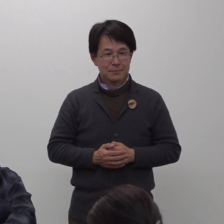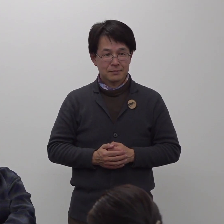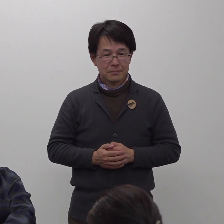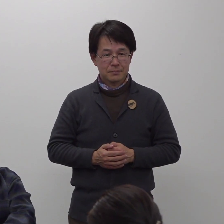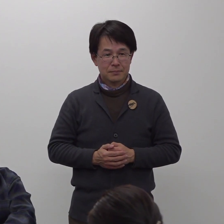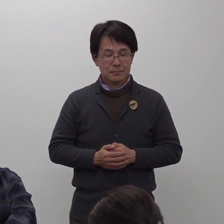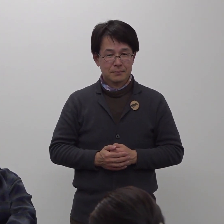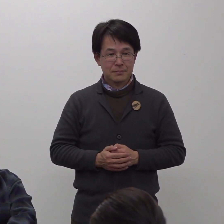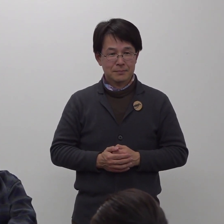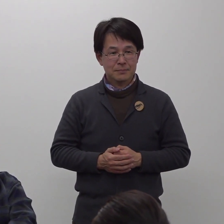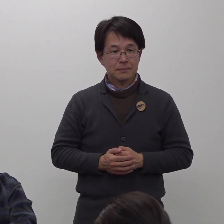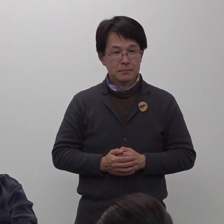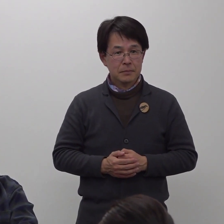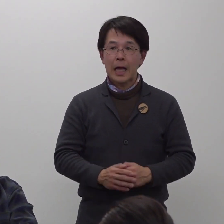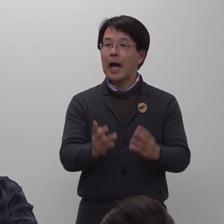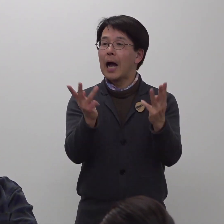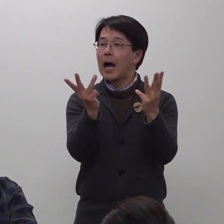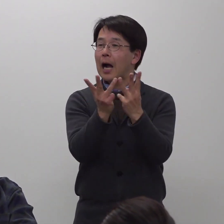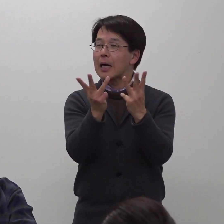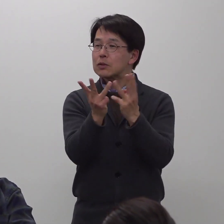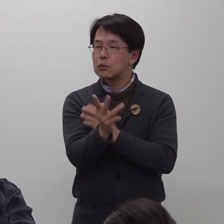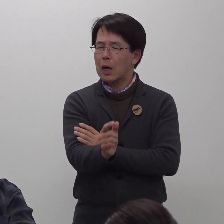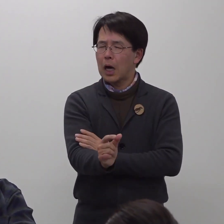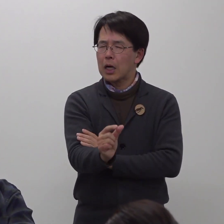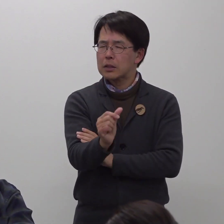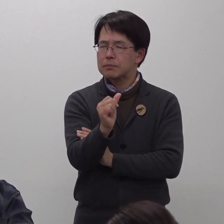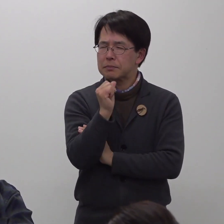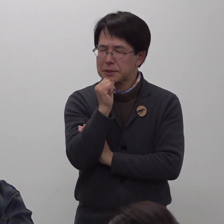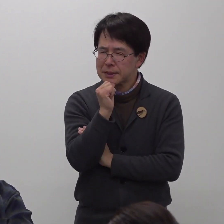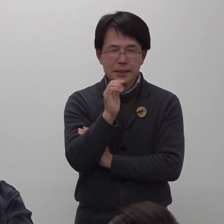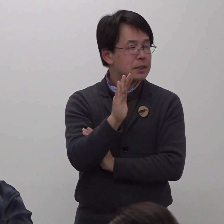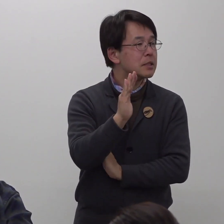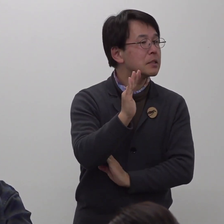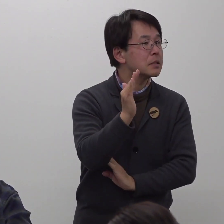数は少ないですけれど